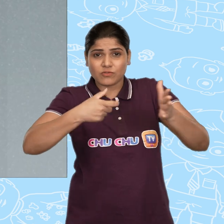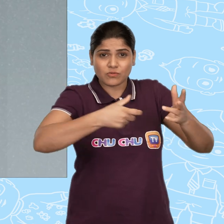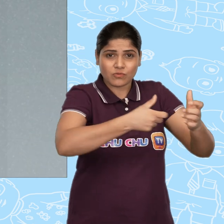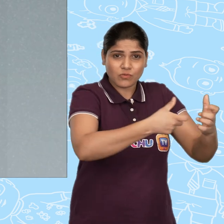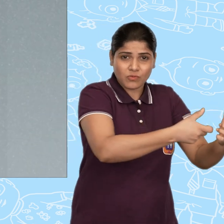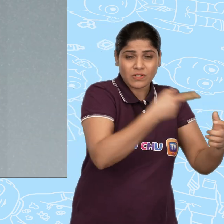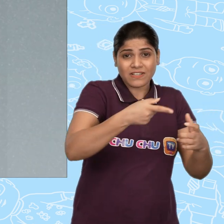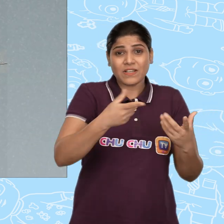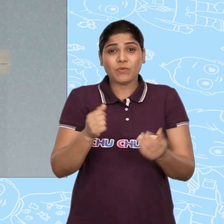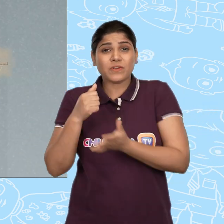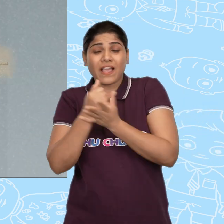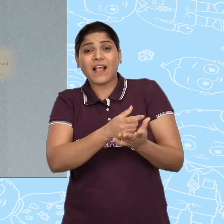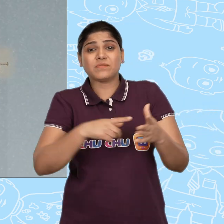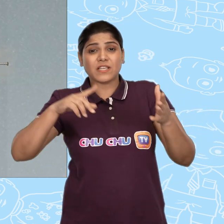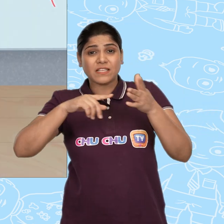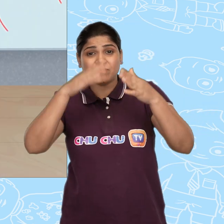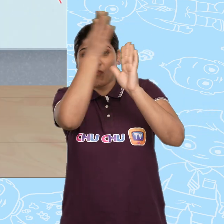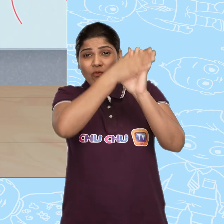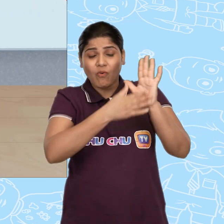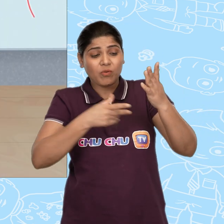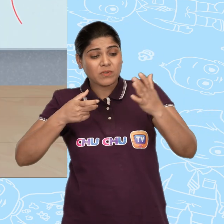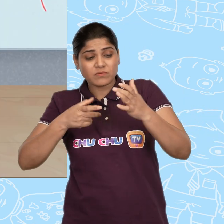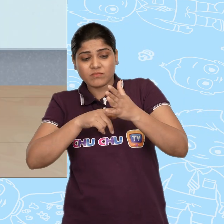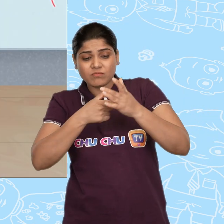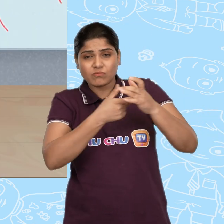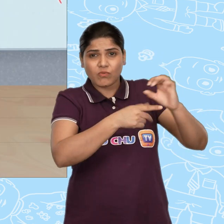और उसकी मदद से उन्होंने दिवार मे एक छेद कर दिया